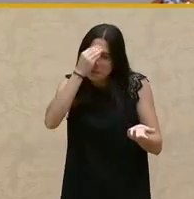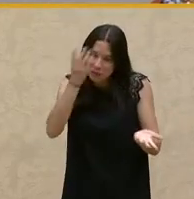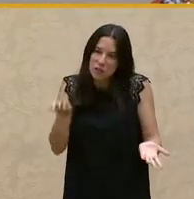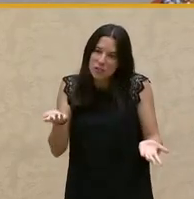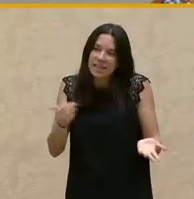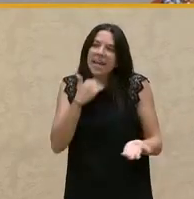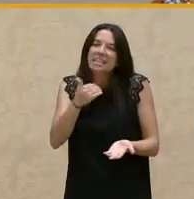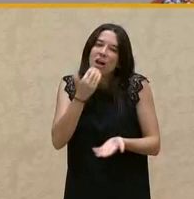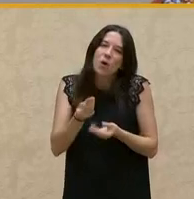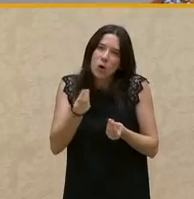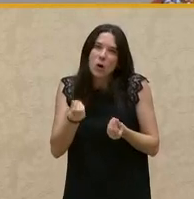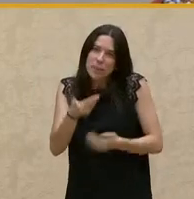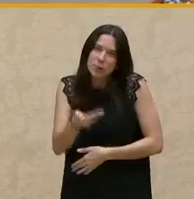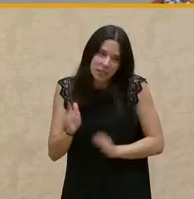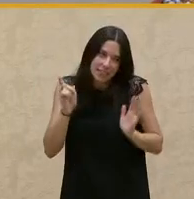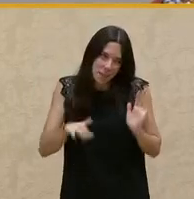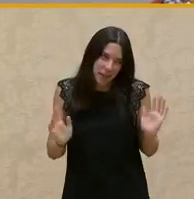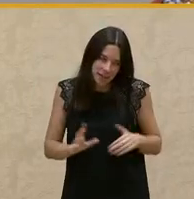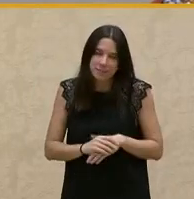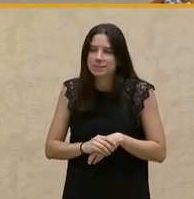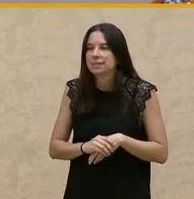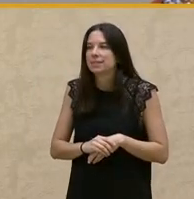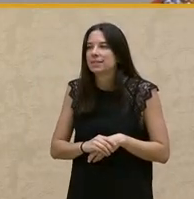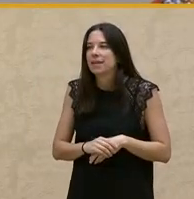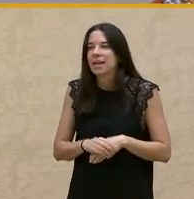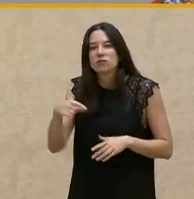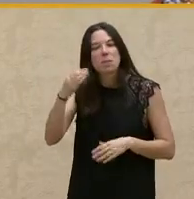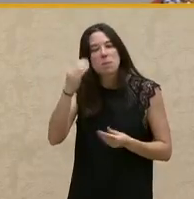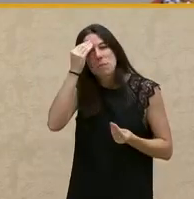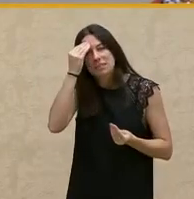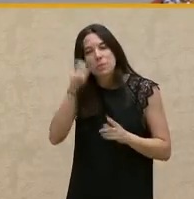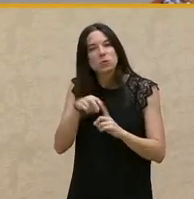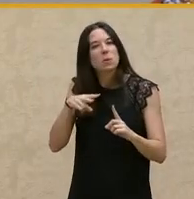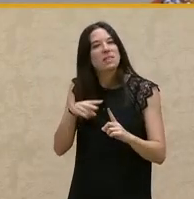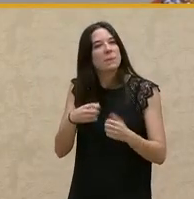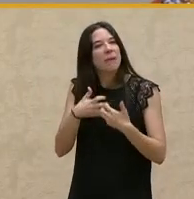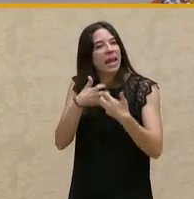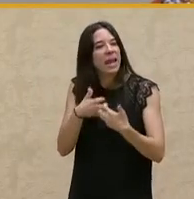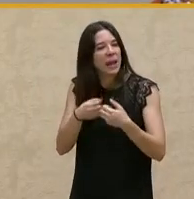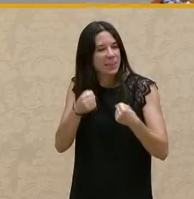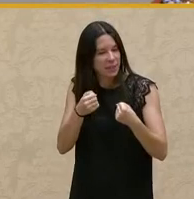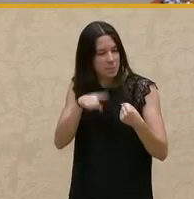un tema muy importante a considerar desde el punto de vista reivindicativo. Como coordinador del